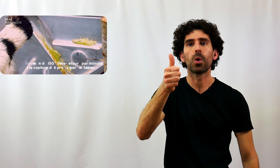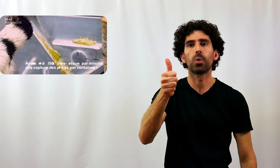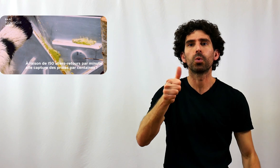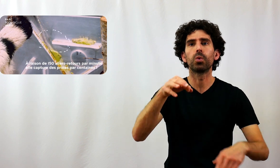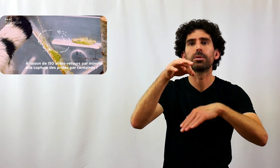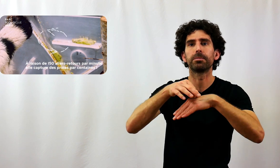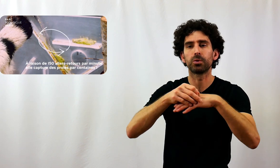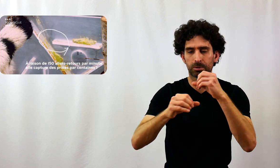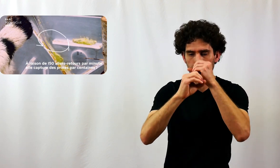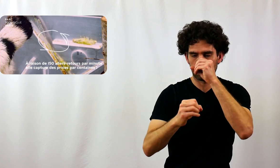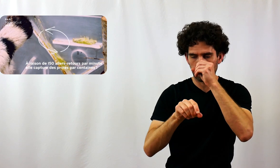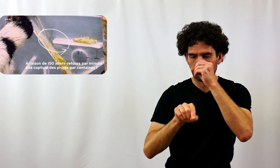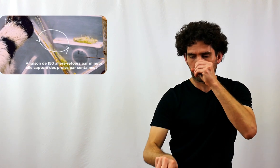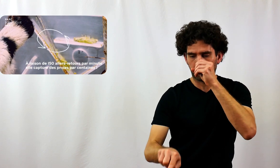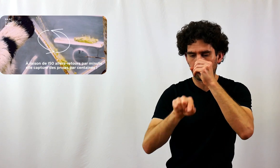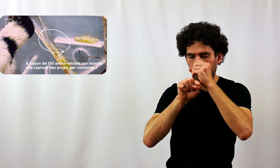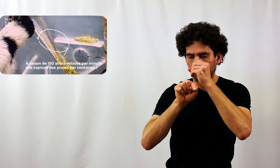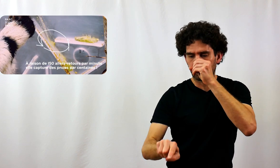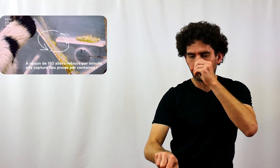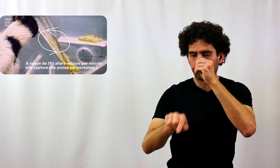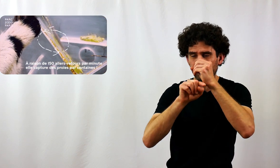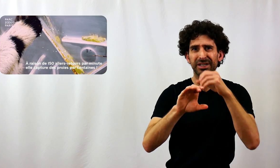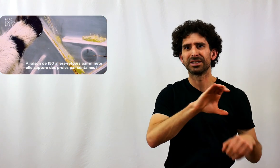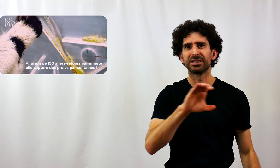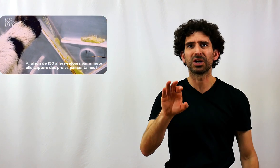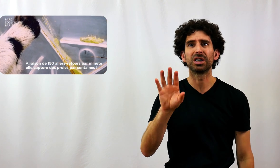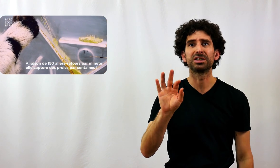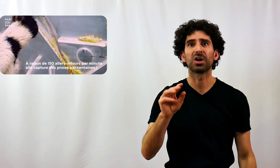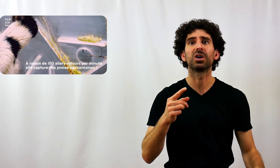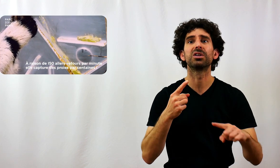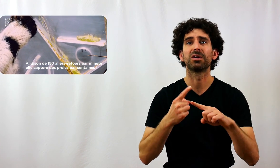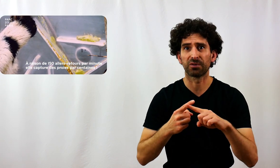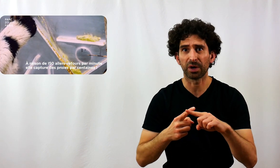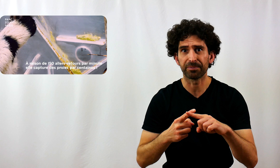En une minute, il déploie sa langue 150 fois.